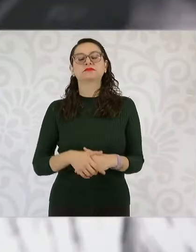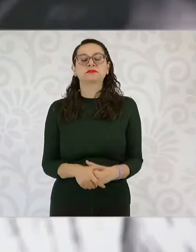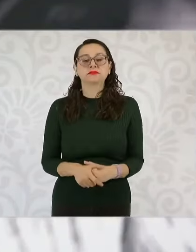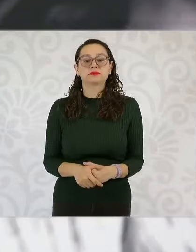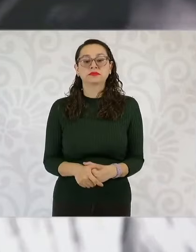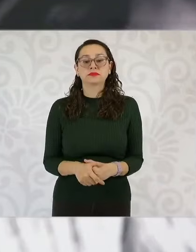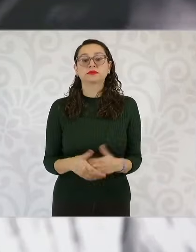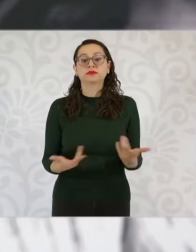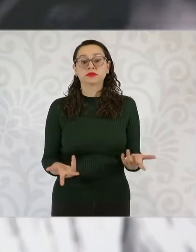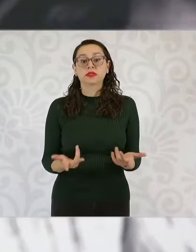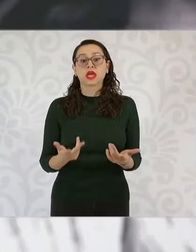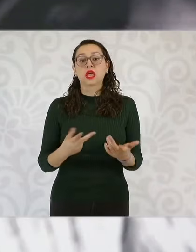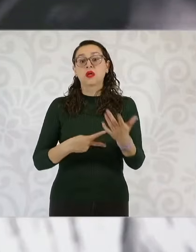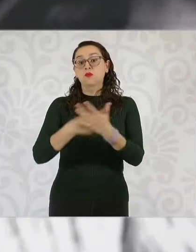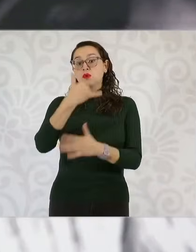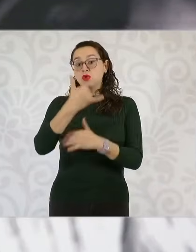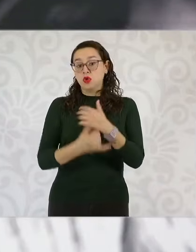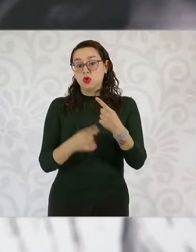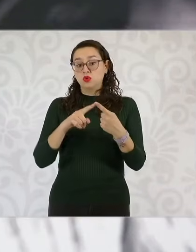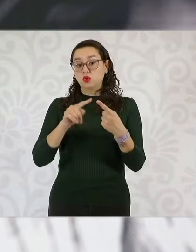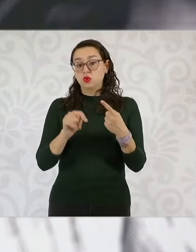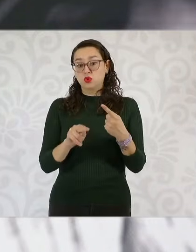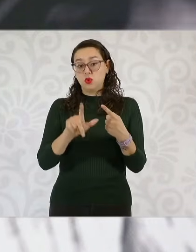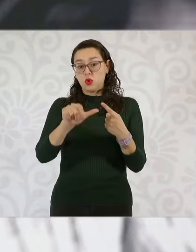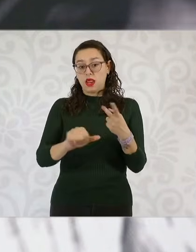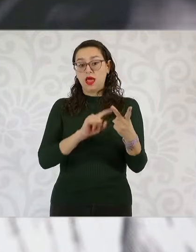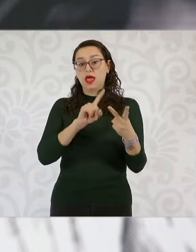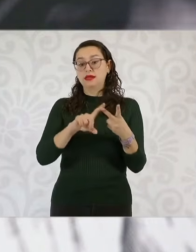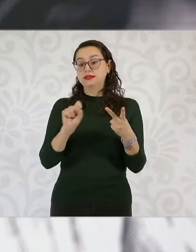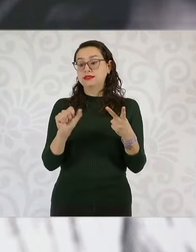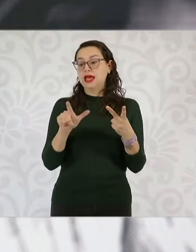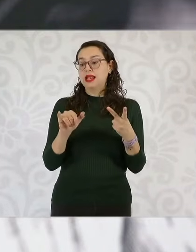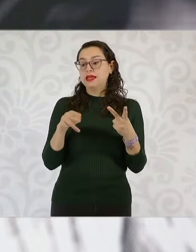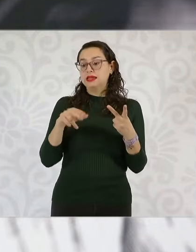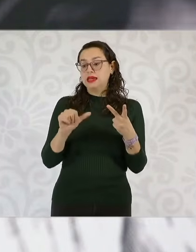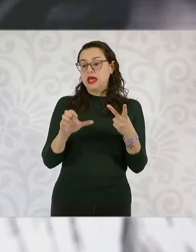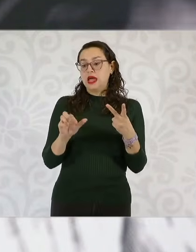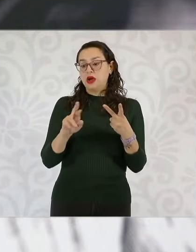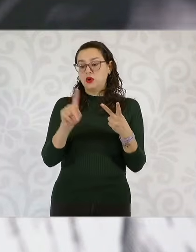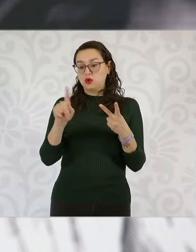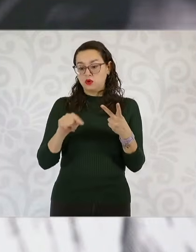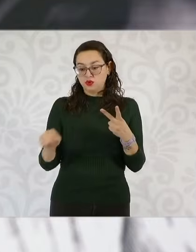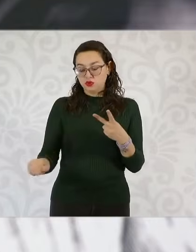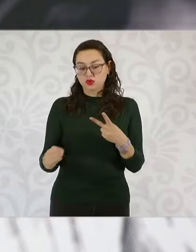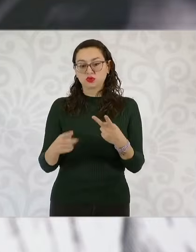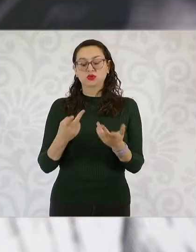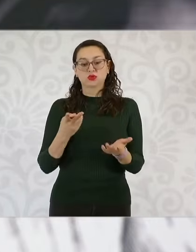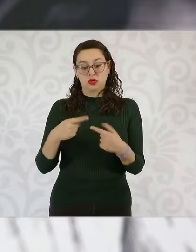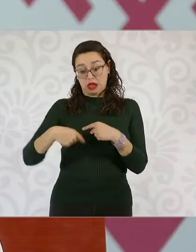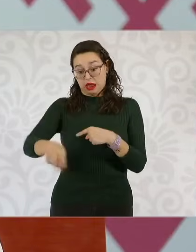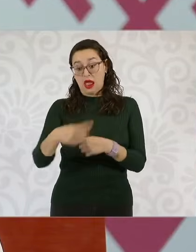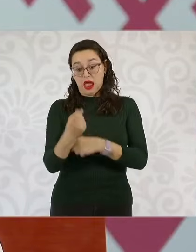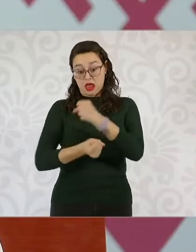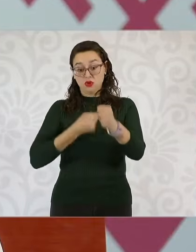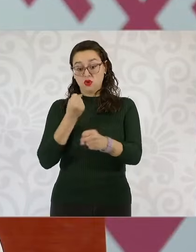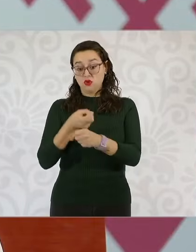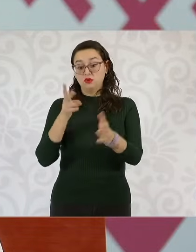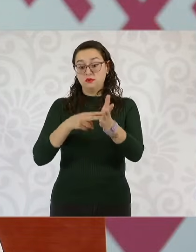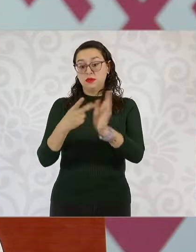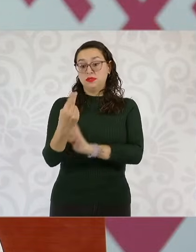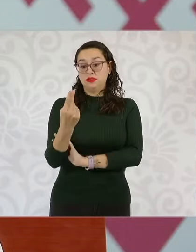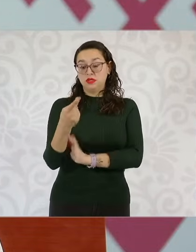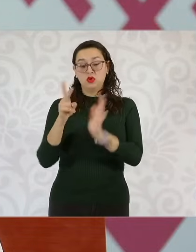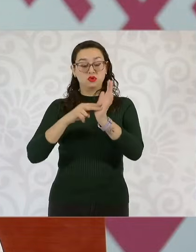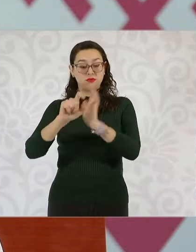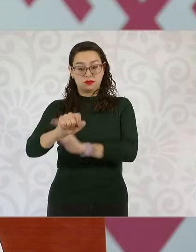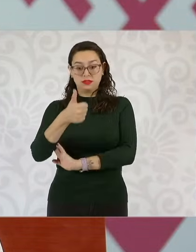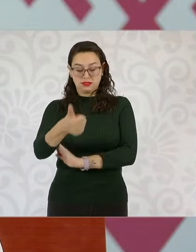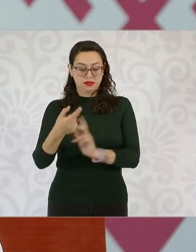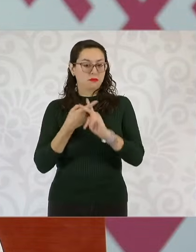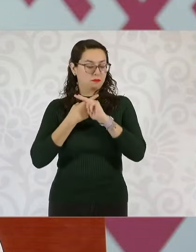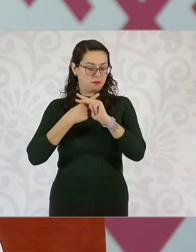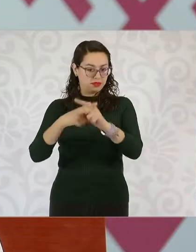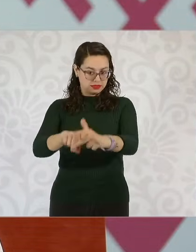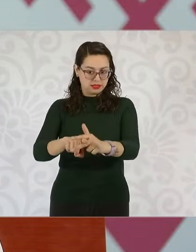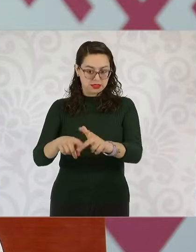proyectos Tula y Salina Cruz que van a entrar en Operación en el 25 Y en el 26 e por lo que toca